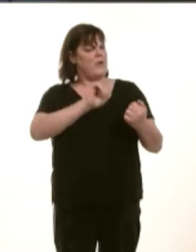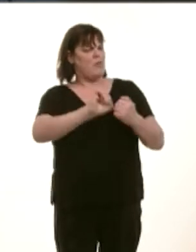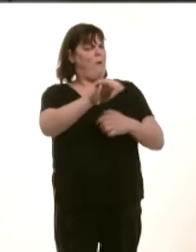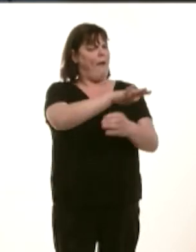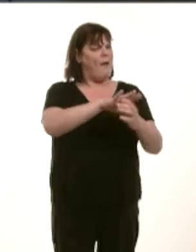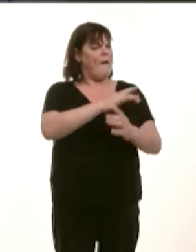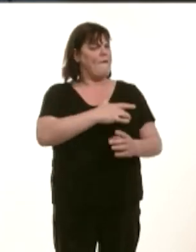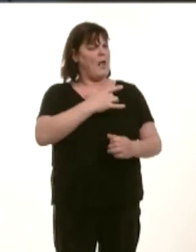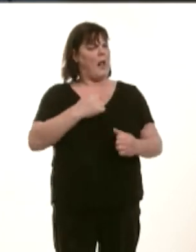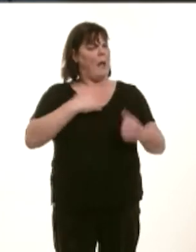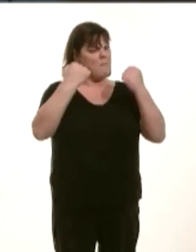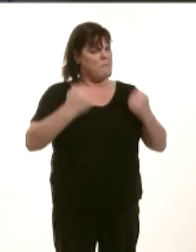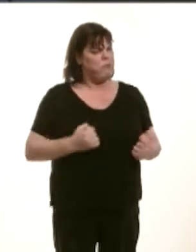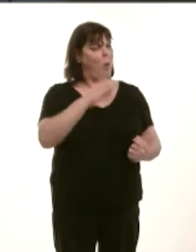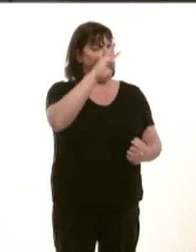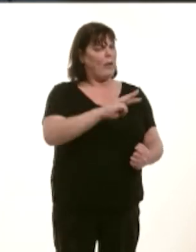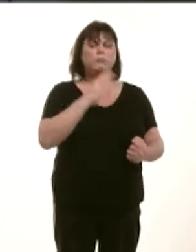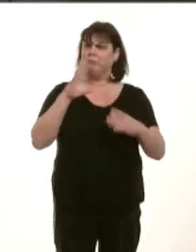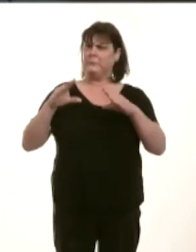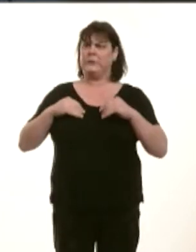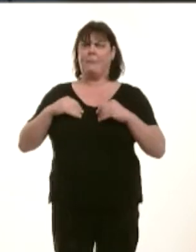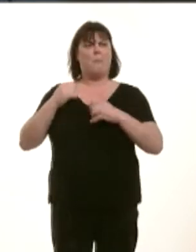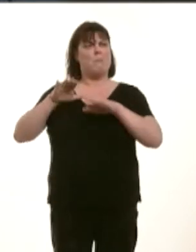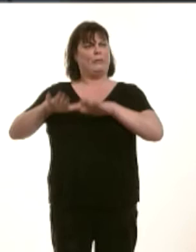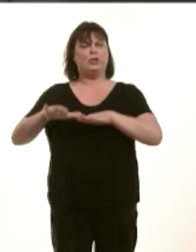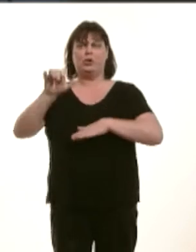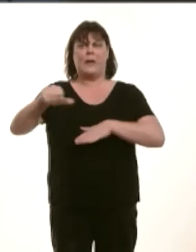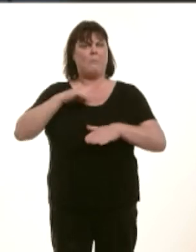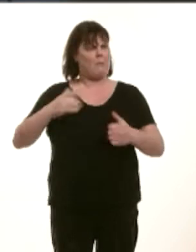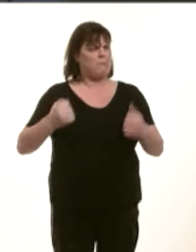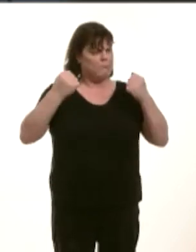cyfaddawd, fellyóac rwyín gobeithio bod hyn yn rhan oír llythyr rych chi fel Llywodraeth